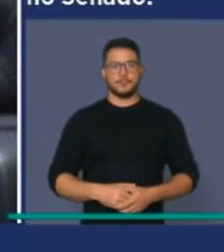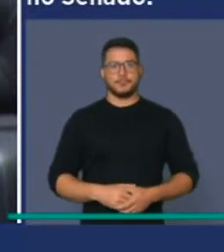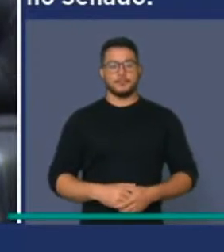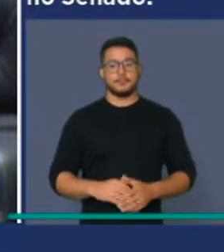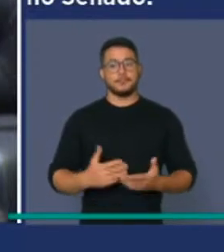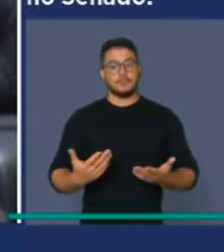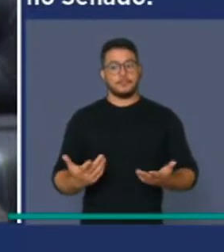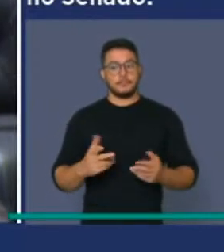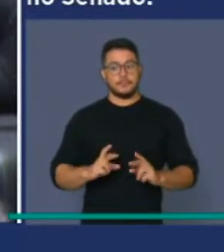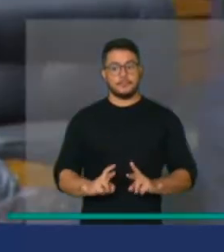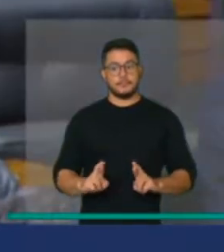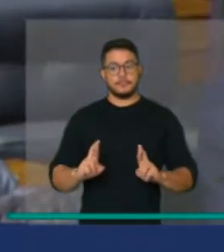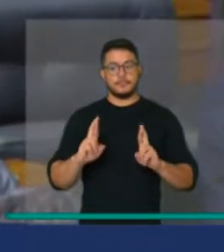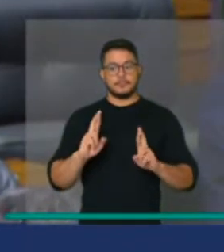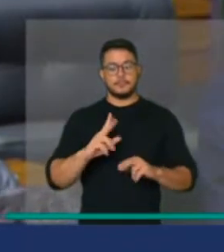QUE ELE VOLTE LOGO PARA A BATALHA NECESSÁRIA DESSES